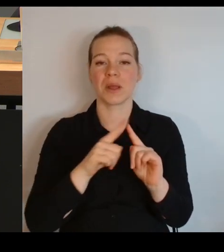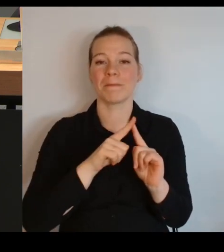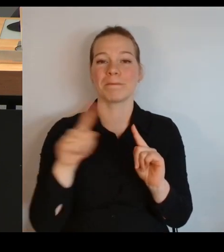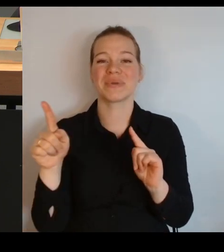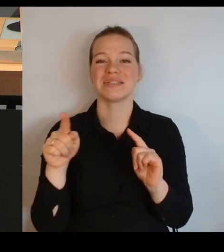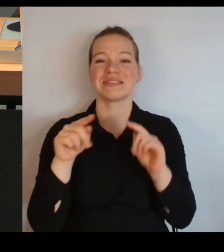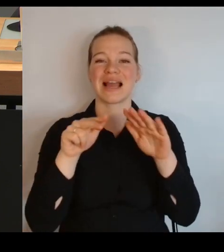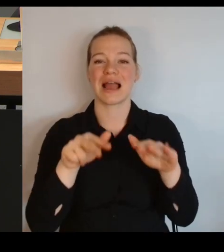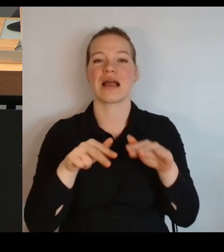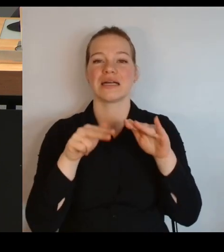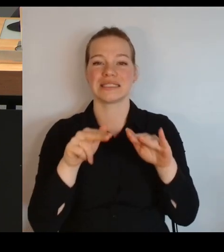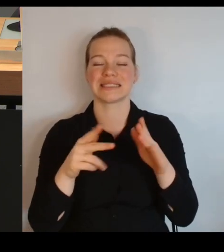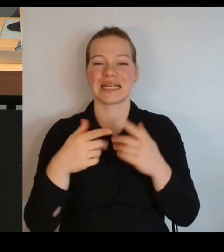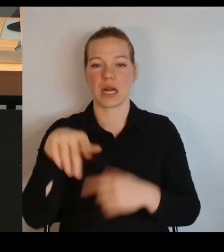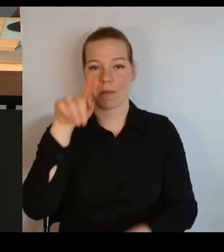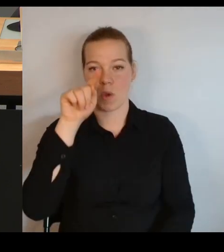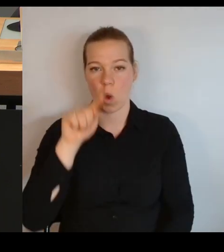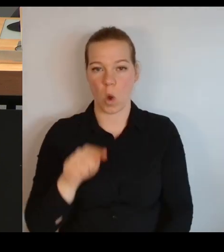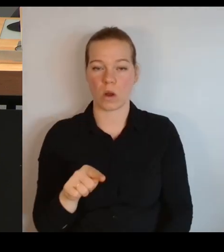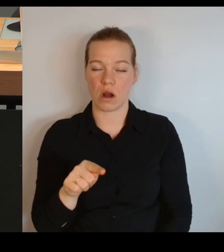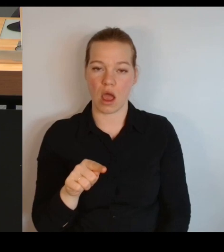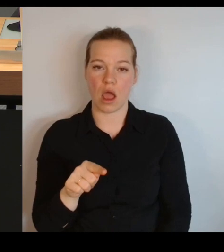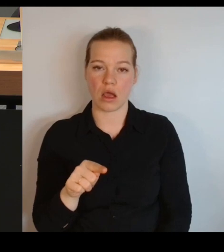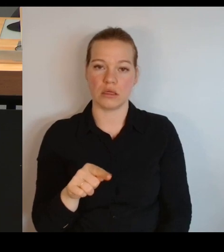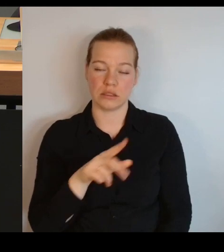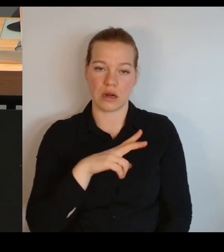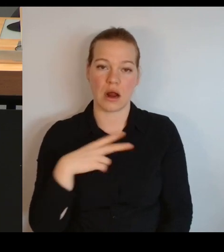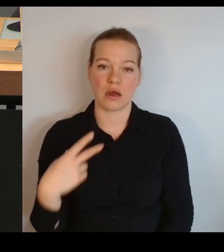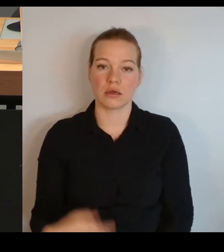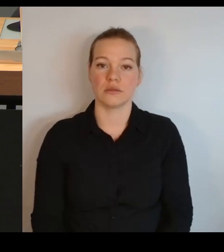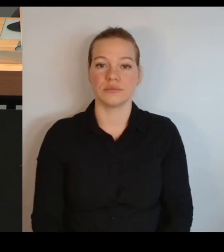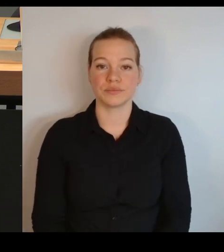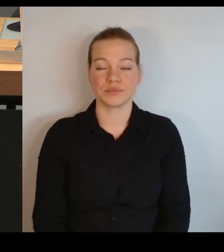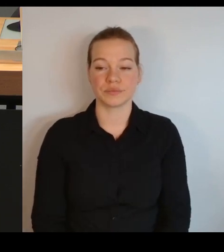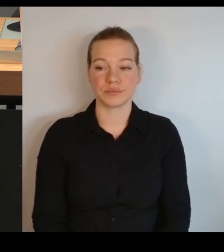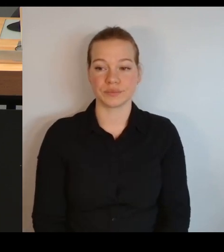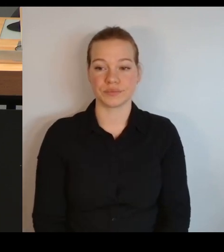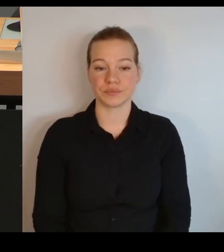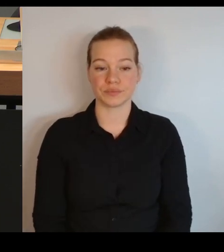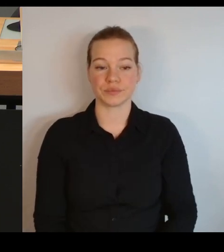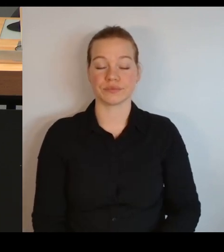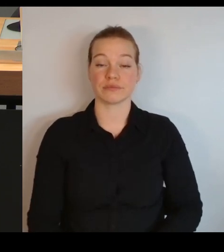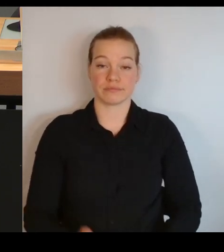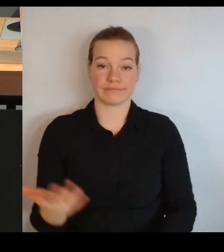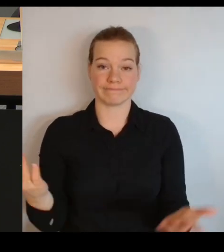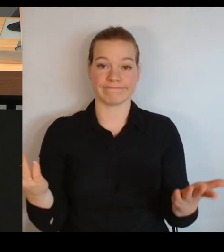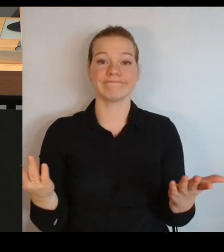Das ist Willkommen in Berlin. Genau in dieser Zeit müssen die ambulanten Pflegebetriebe grundsätzlich